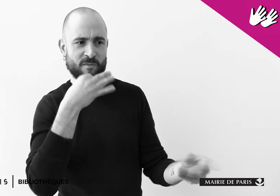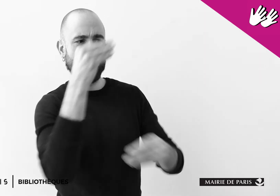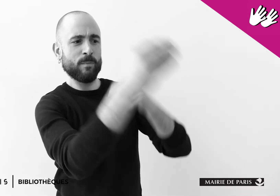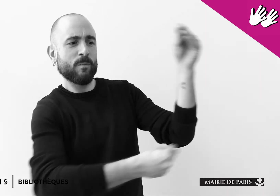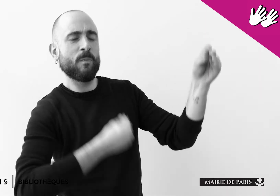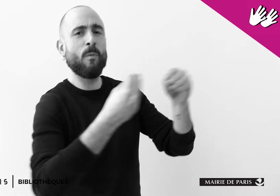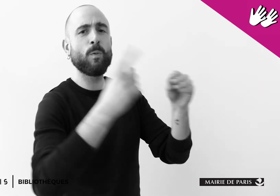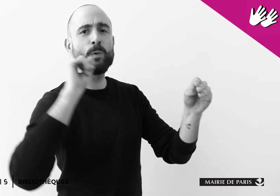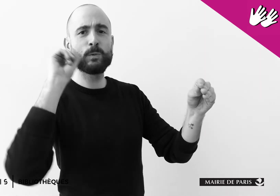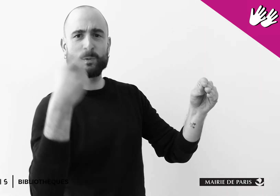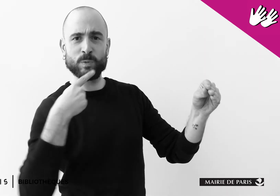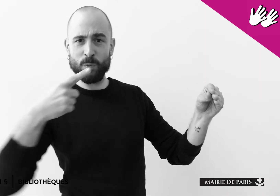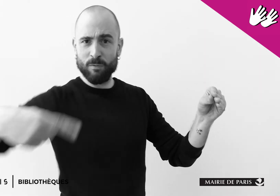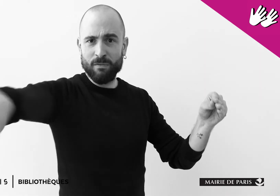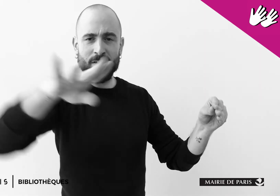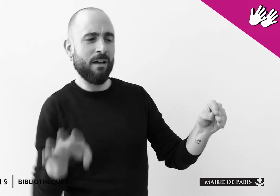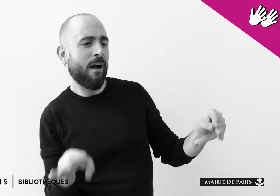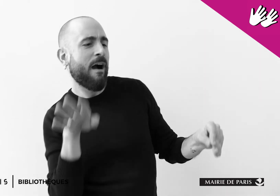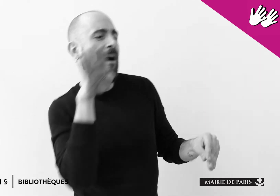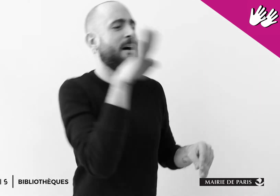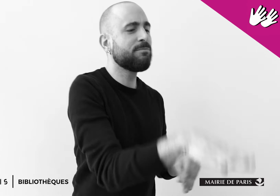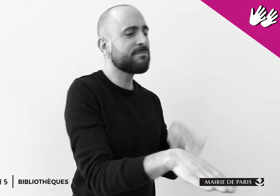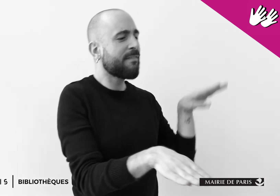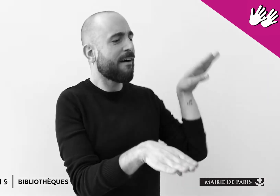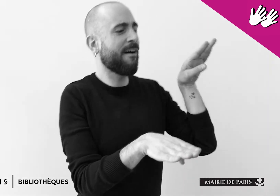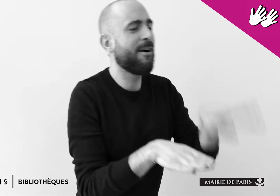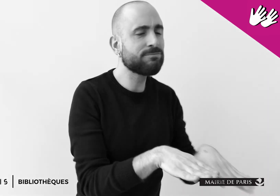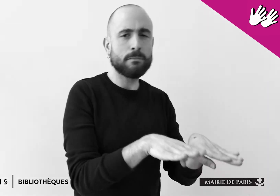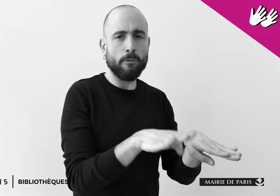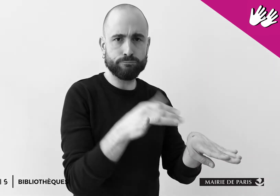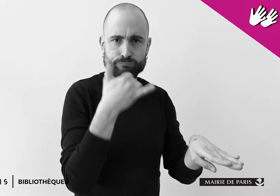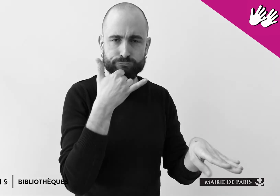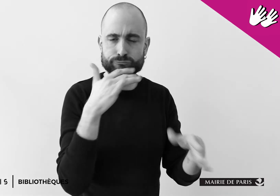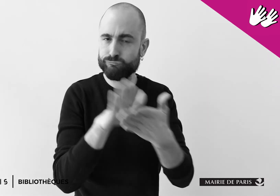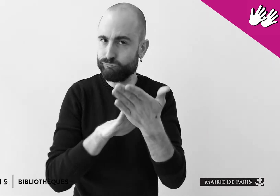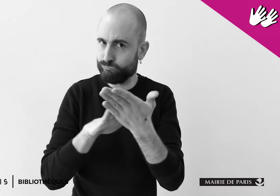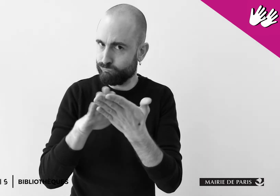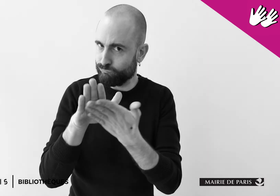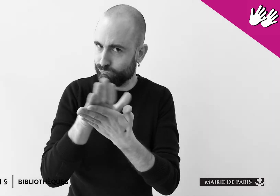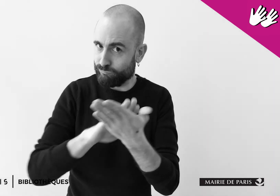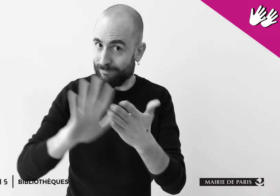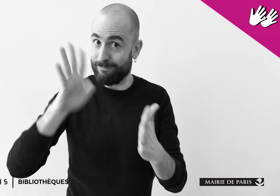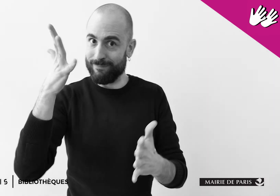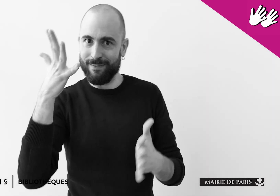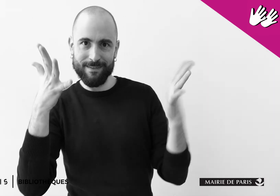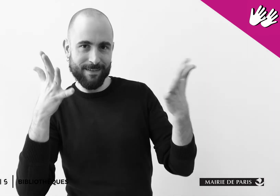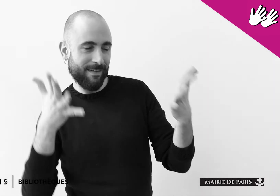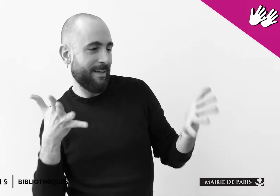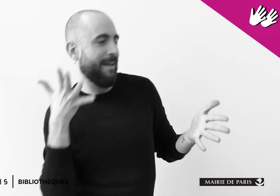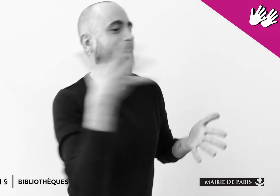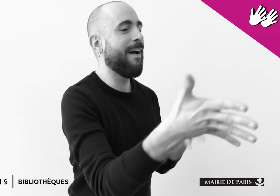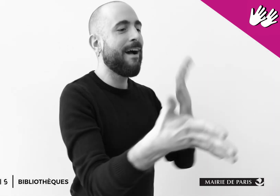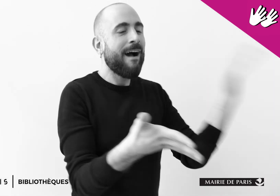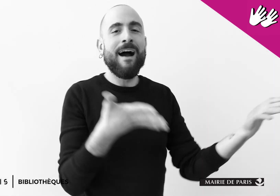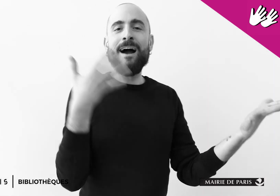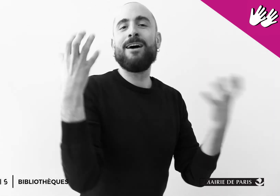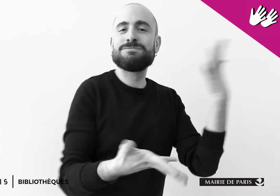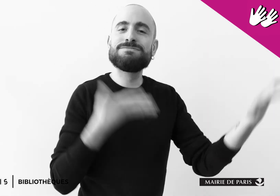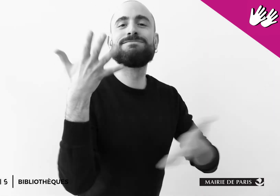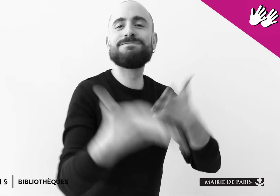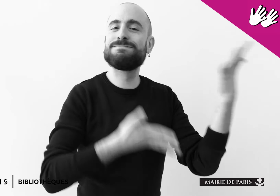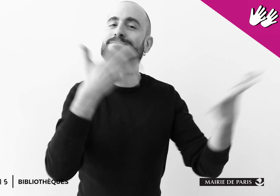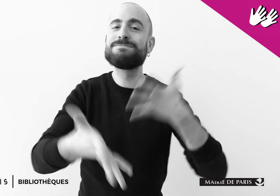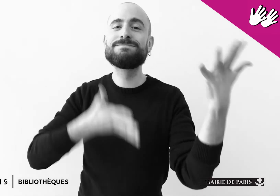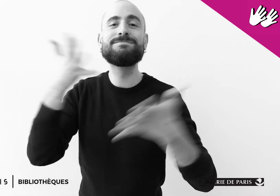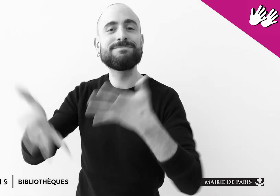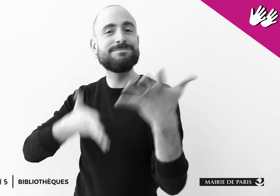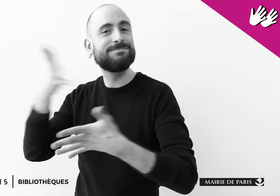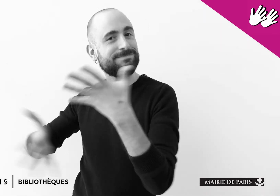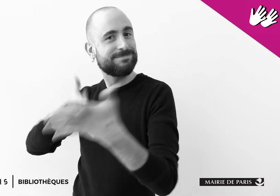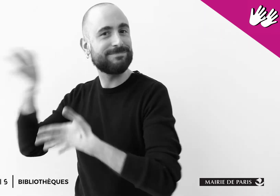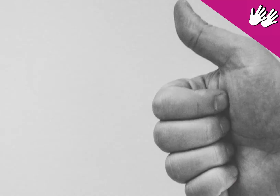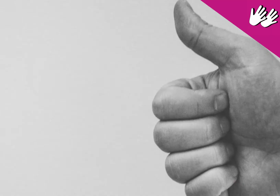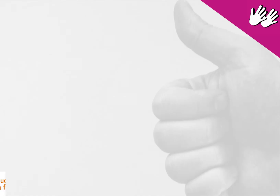C’est l’occasion de mettre les pieds (pardon, les mains) dans le monde des Sourds !